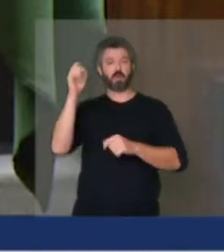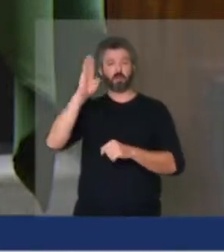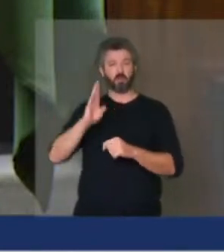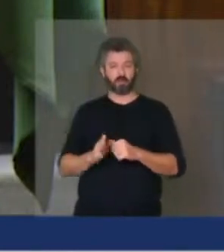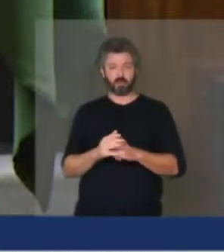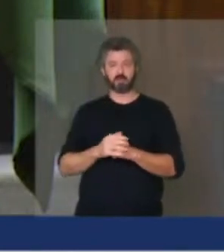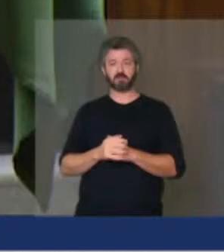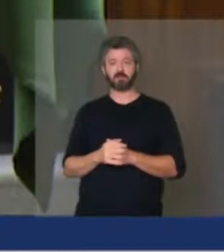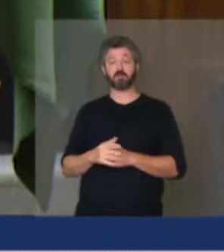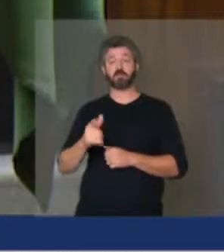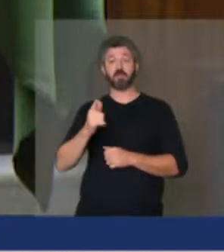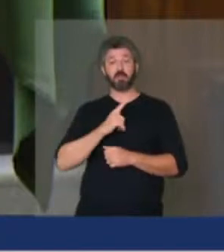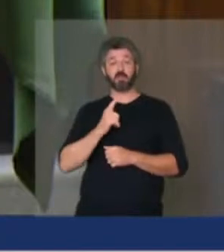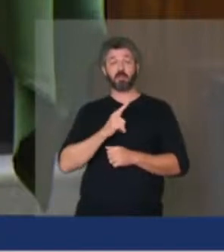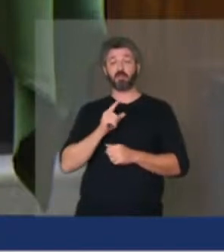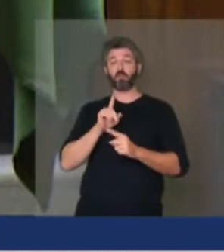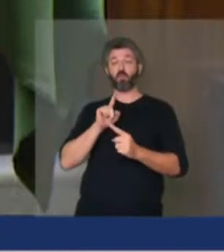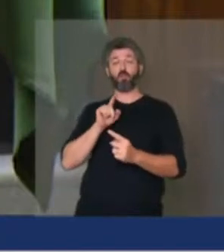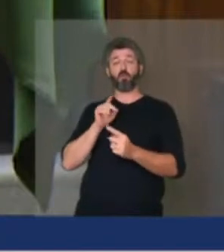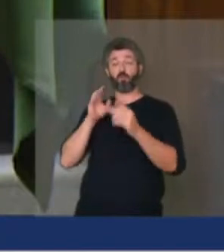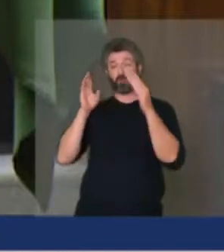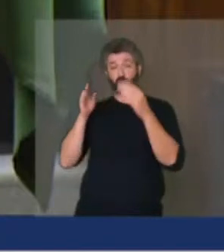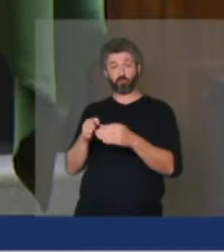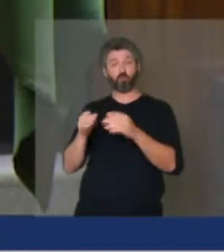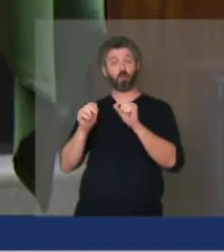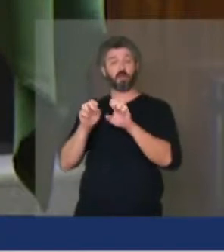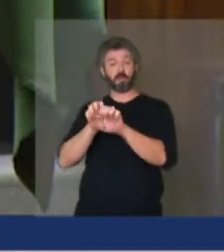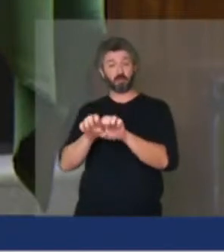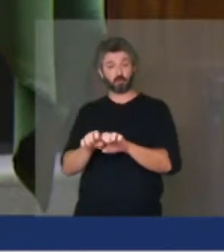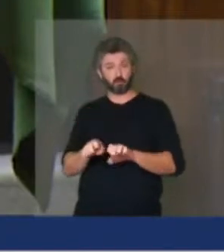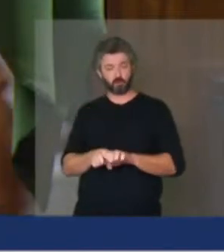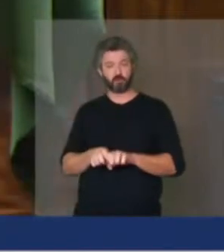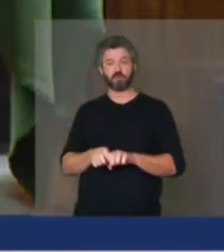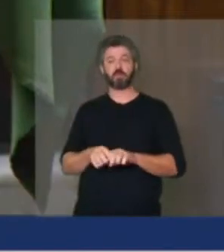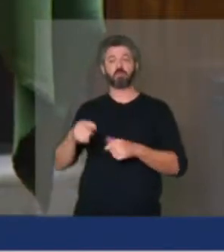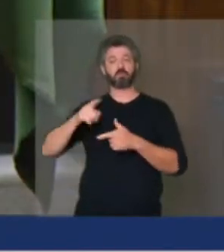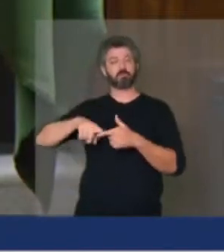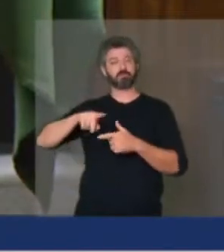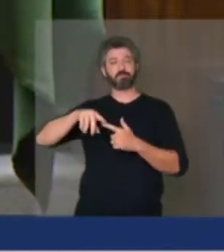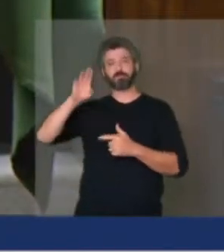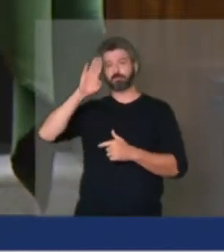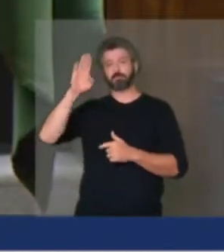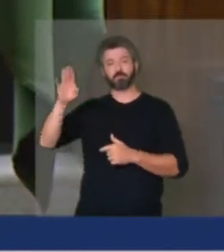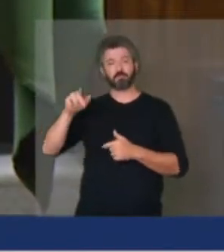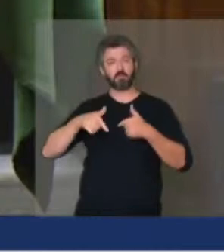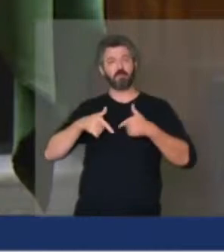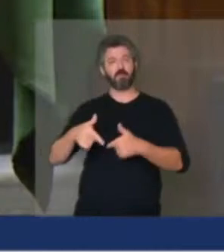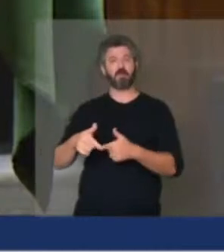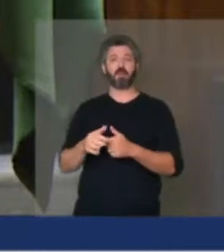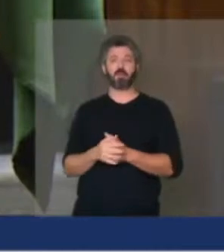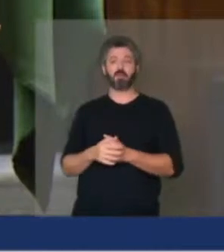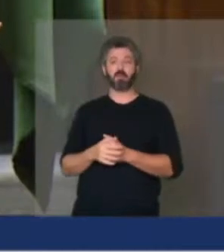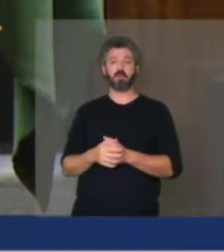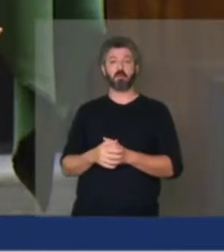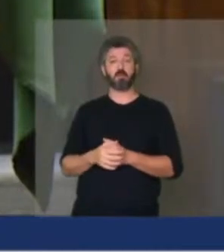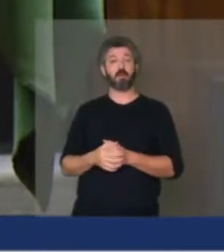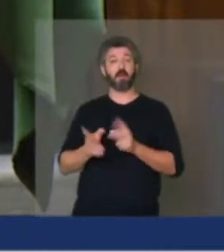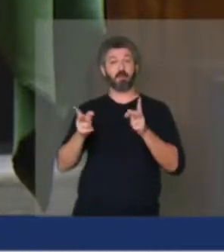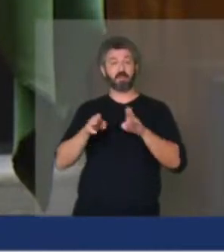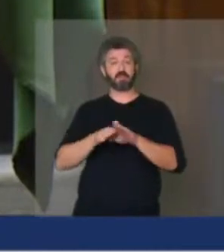VERTENTE ESTRUTURANTE UM DOS MAIORES PROBLEMAS A SEREM ENFRENTADOS A PRÓPRIA DESIGUALDADE SOBRE OS MAIS PROFUNDOS E MAIS VASTOS PONTOS DE VISTA. ENTÃO, ESTA